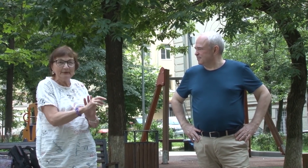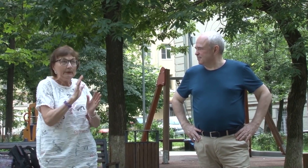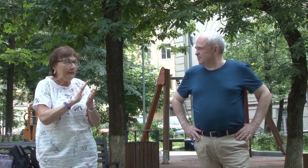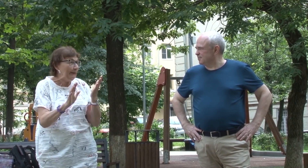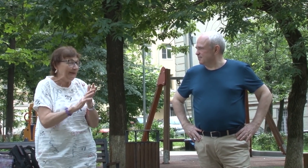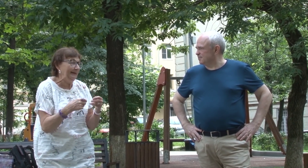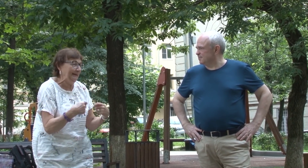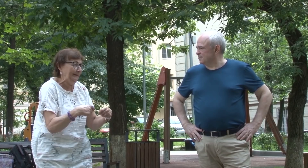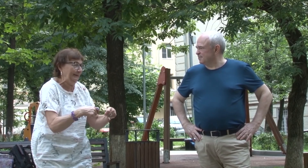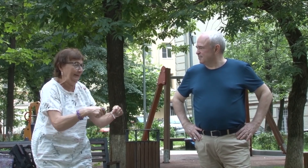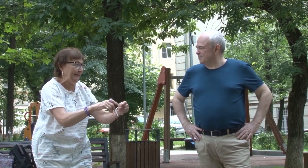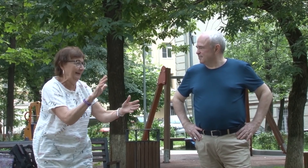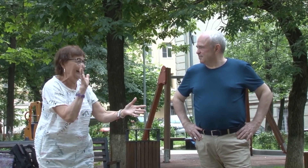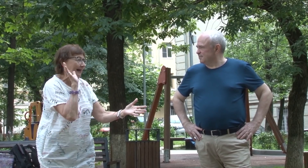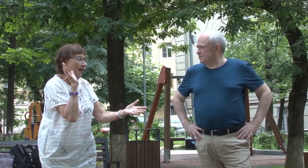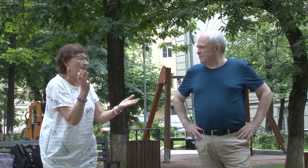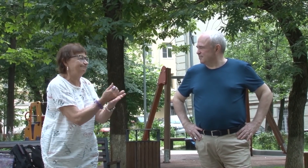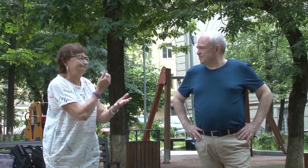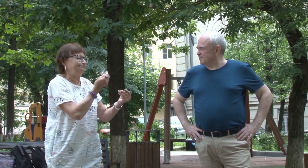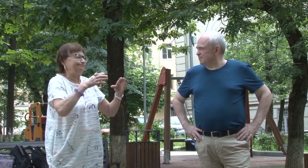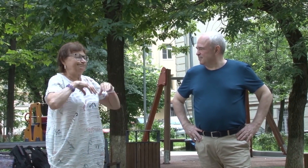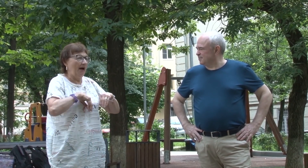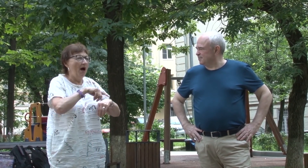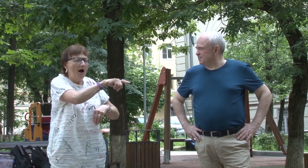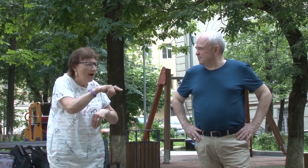мать проскальзывала в вагон и тайком продавала открытки.